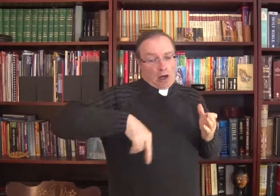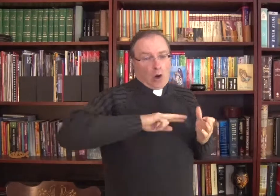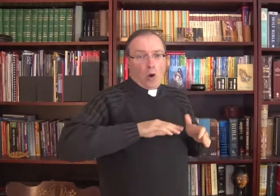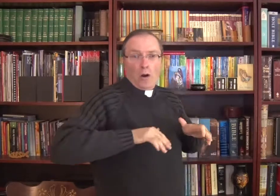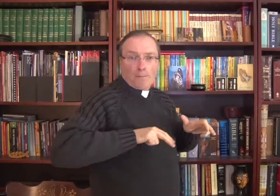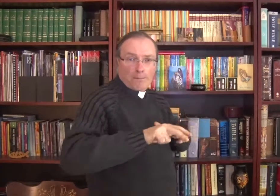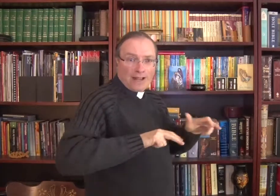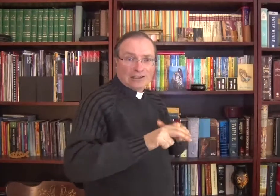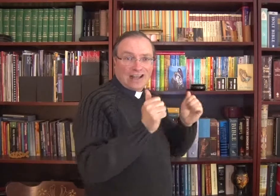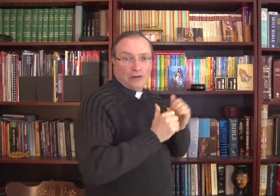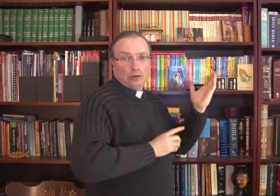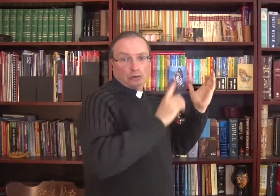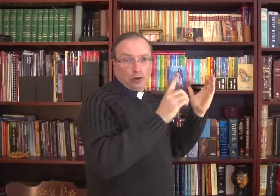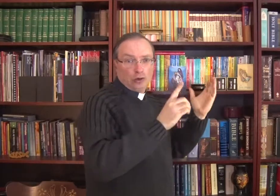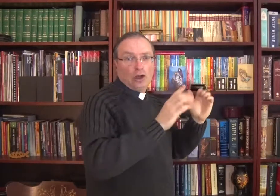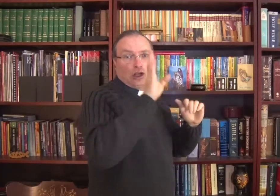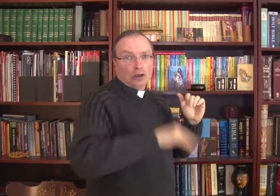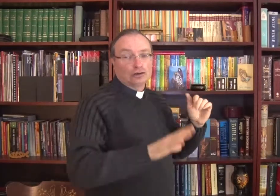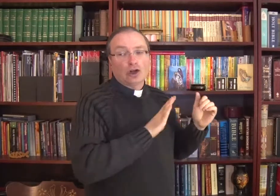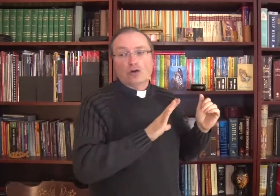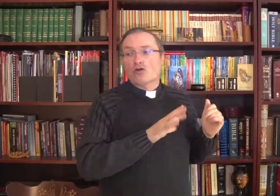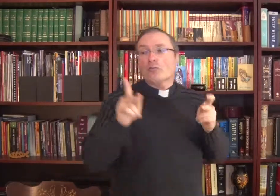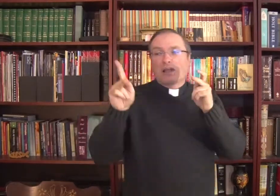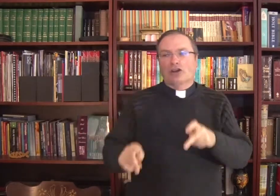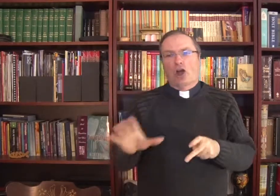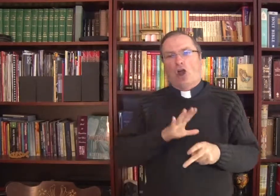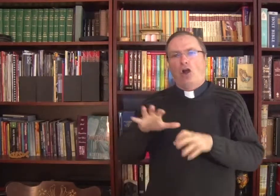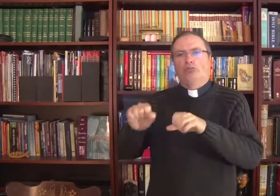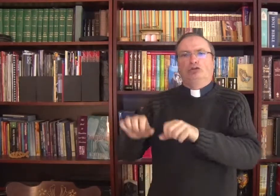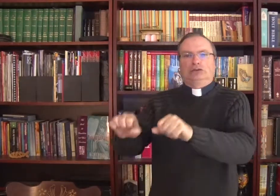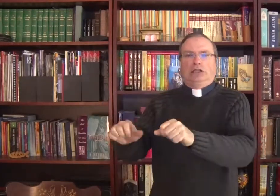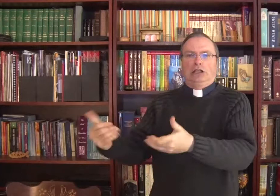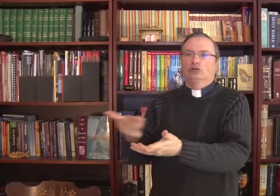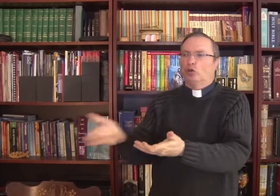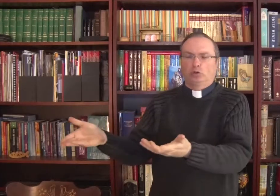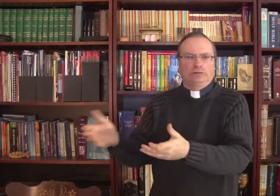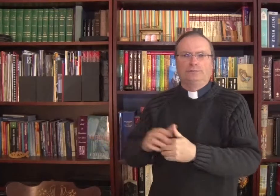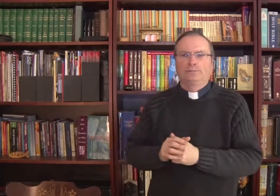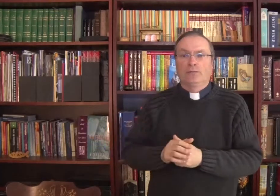on marche avec Dieu, que ce qu’une personne possède.